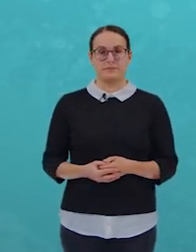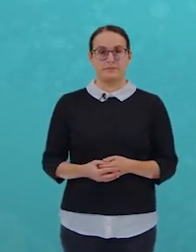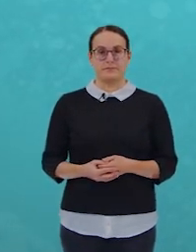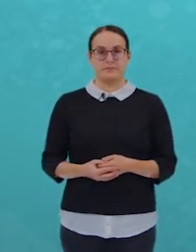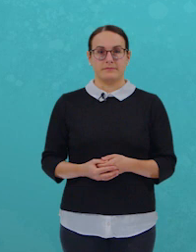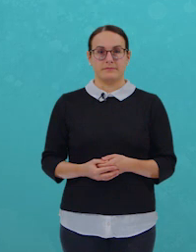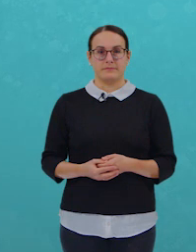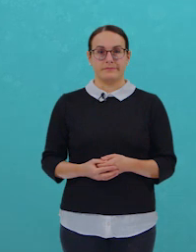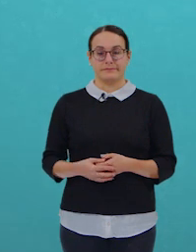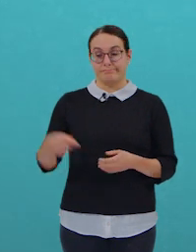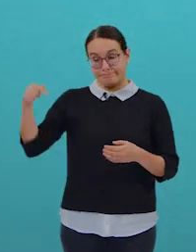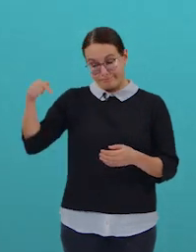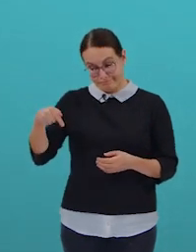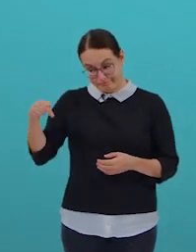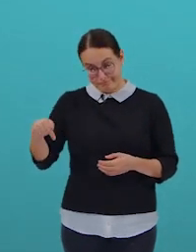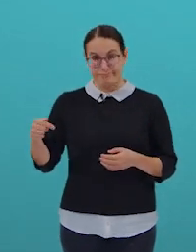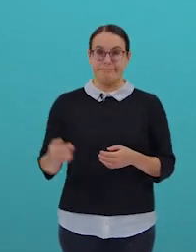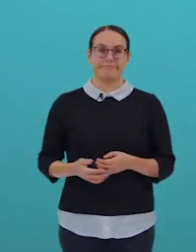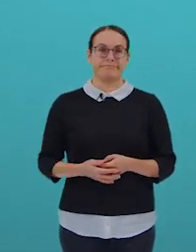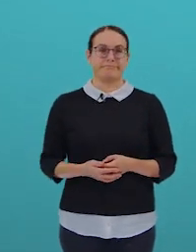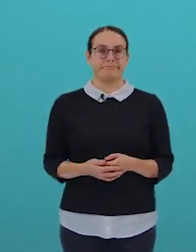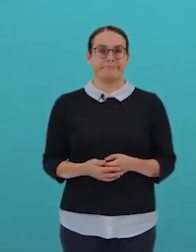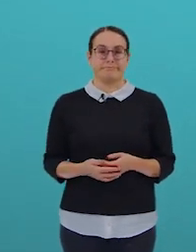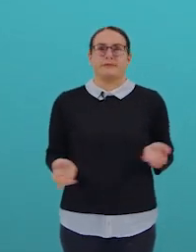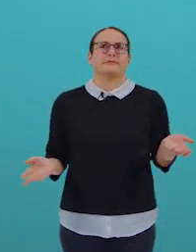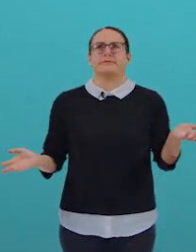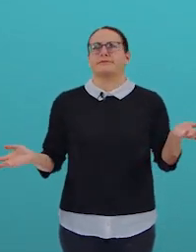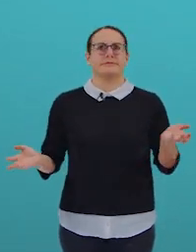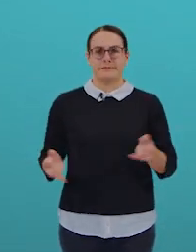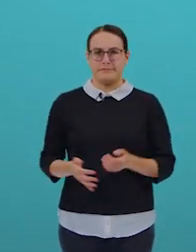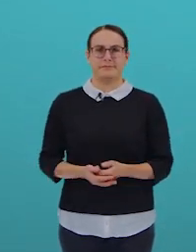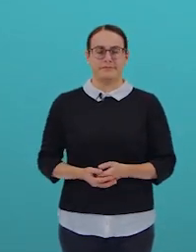wird den Praxen die Impfstoffbestellung gekürzt, obwohl genügend Impfstoff zur Verfügung stehen